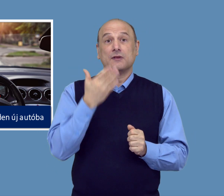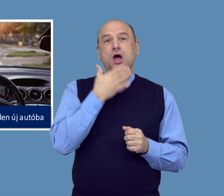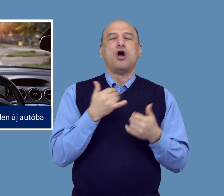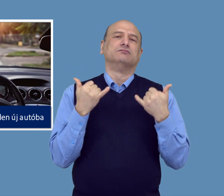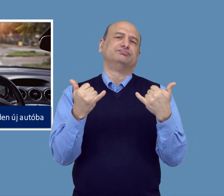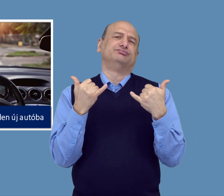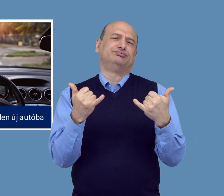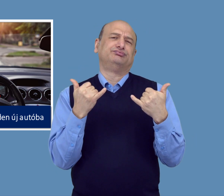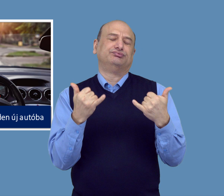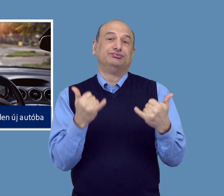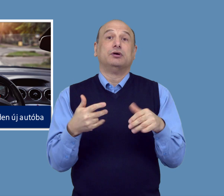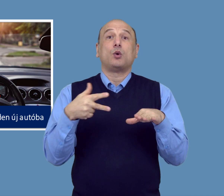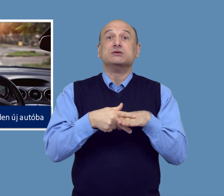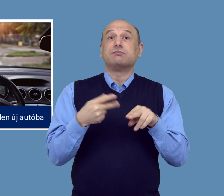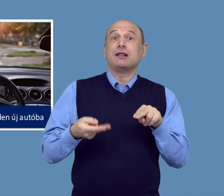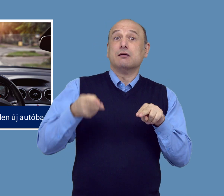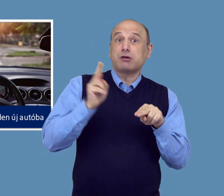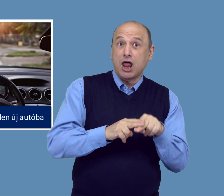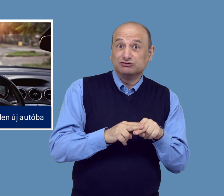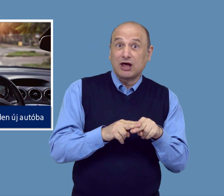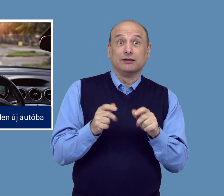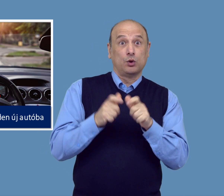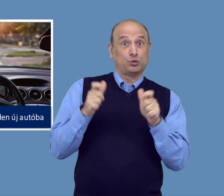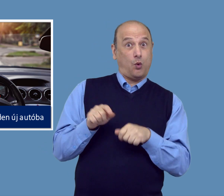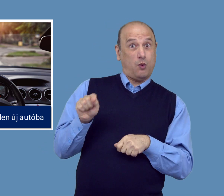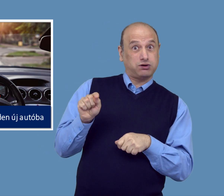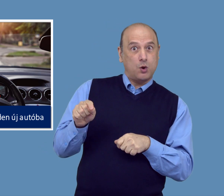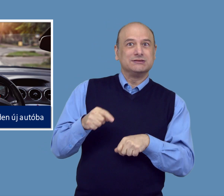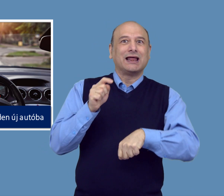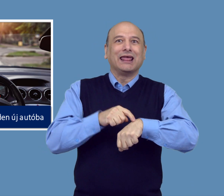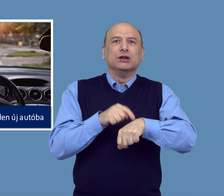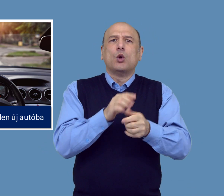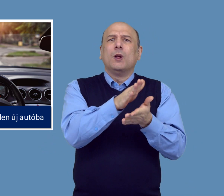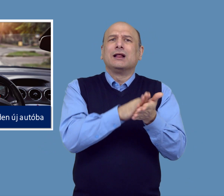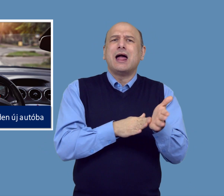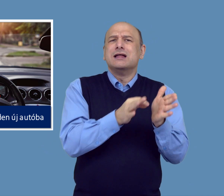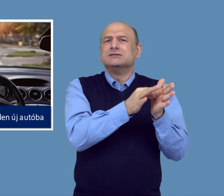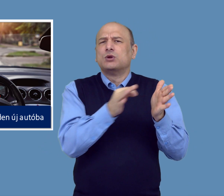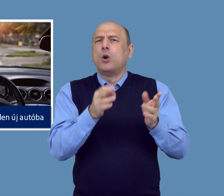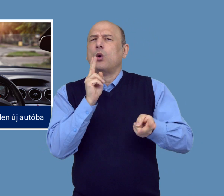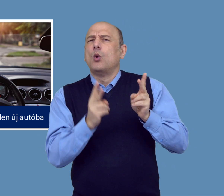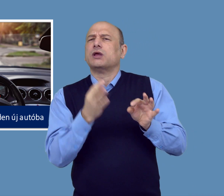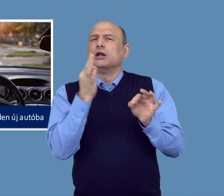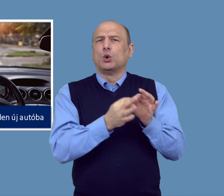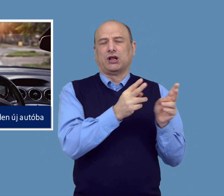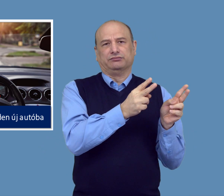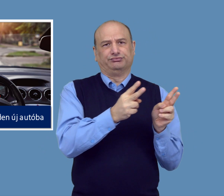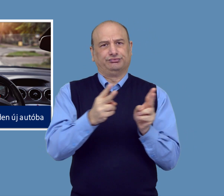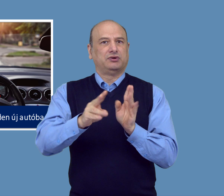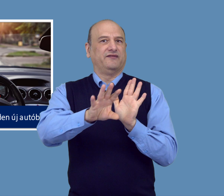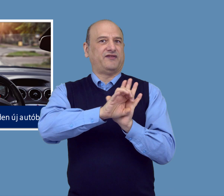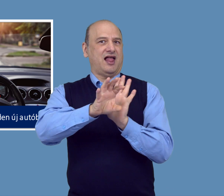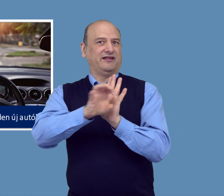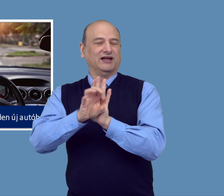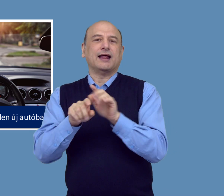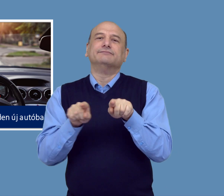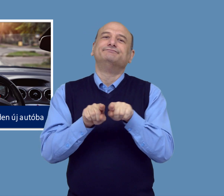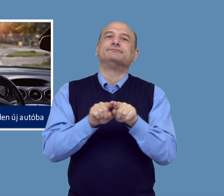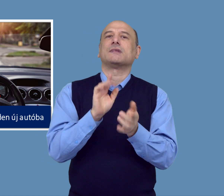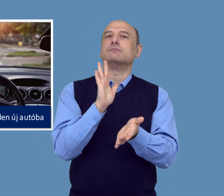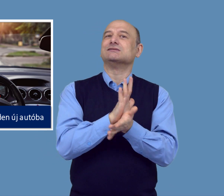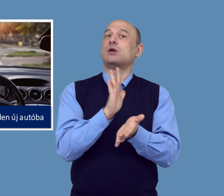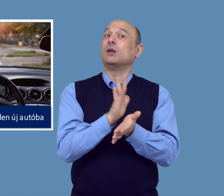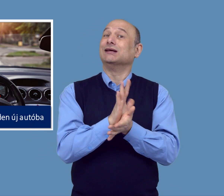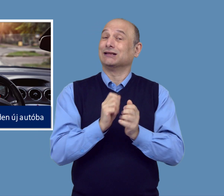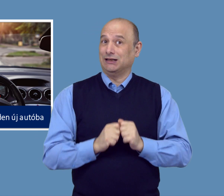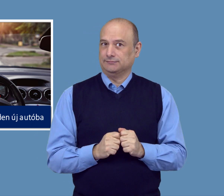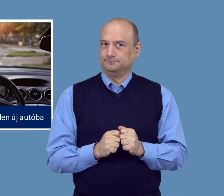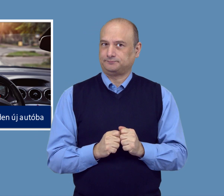regisztrálja az autó tevékenységét a balesetet közvetlenül megelőző és az azt követő pillanatokban.